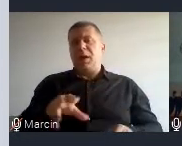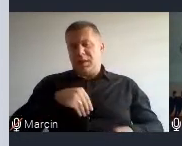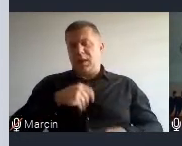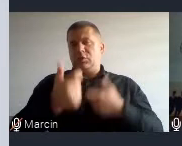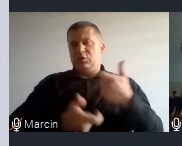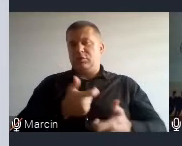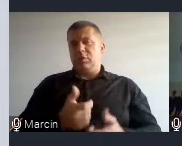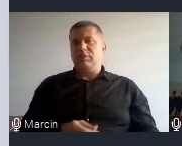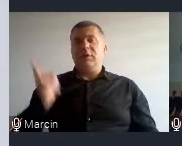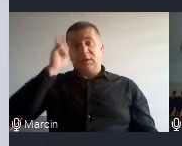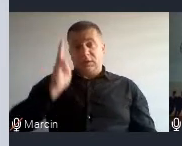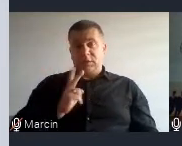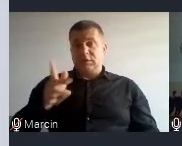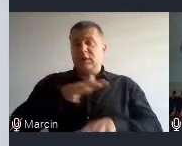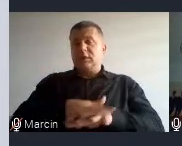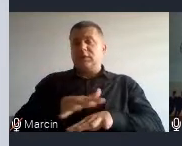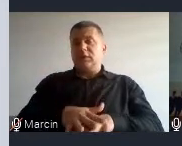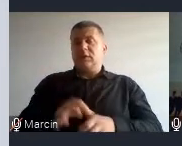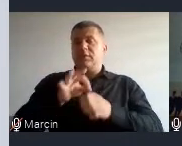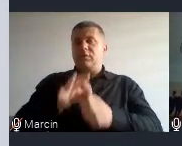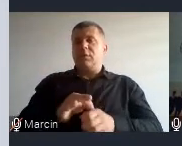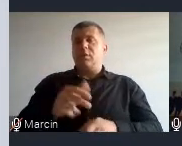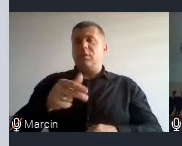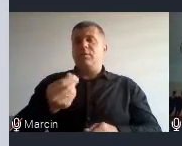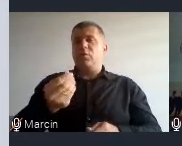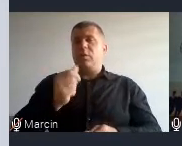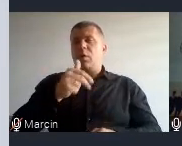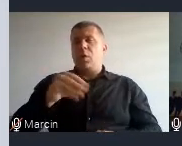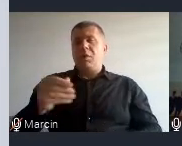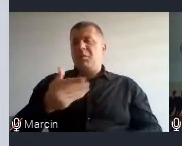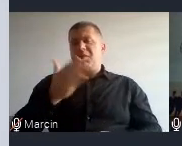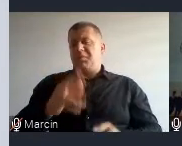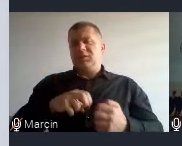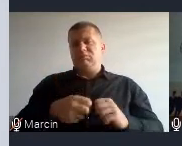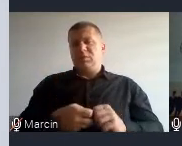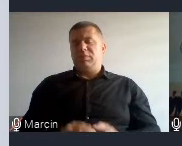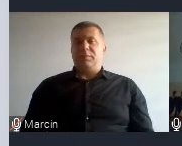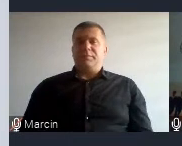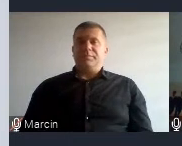Instytucja w systemie wdrażania funduszy europejskich nie będzie miała z tym problemów.